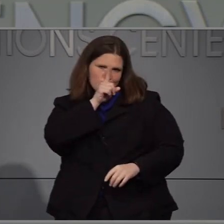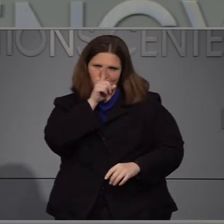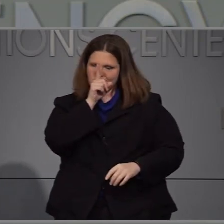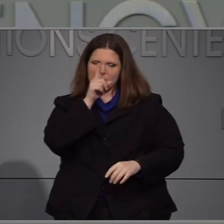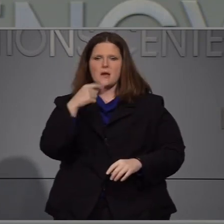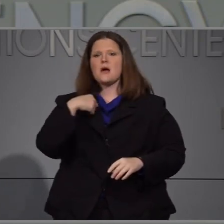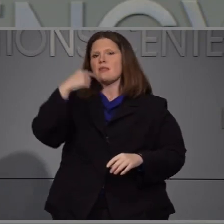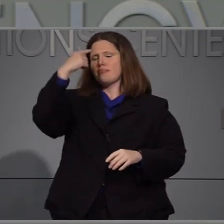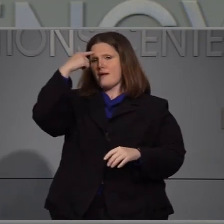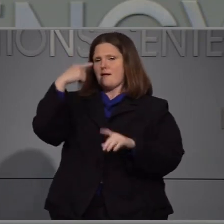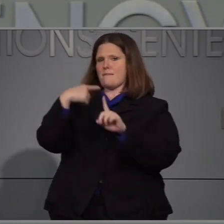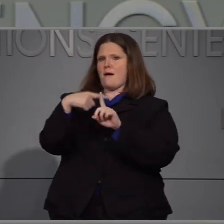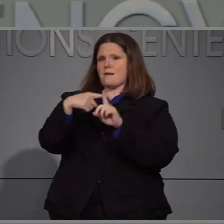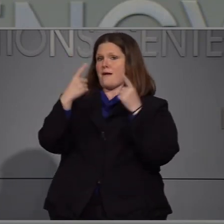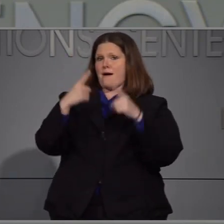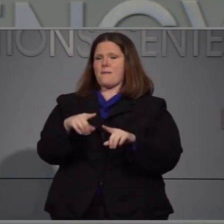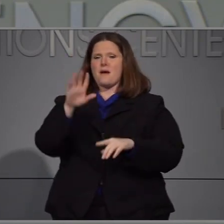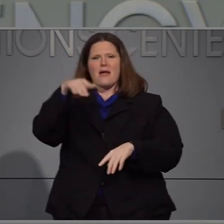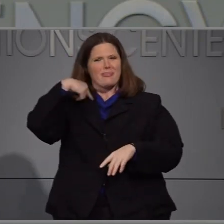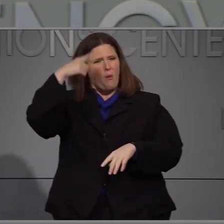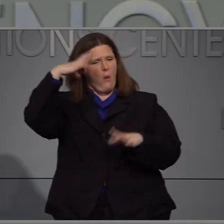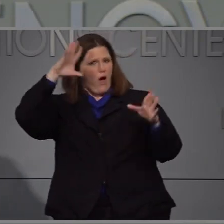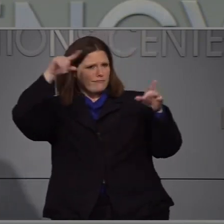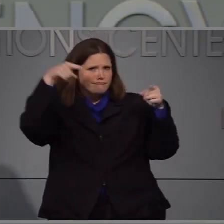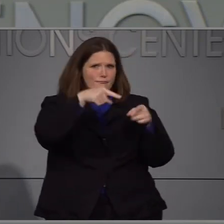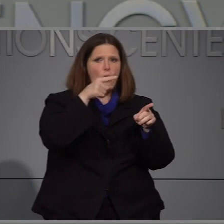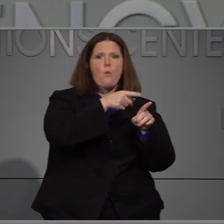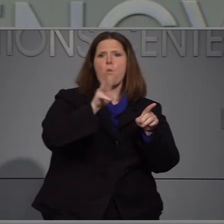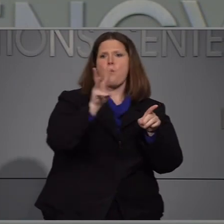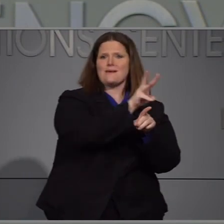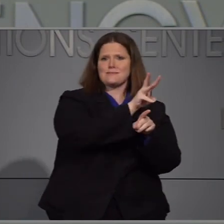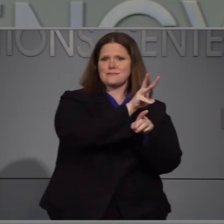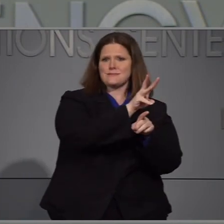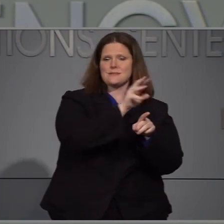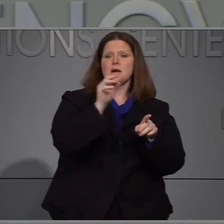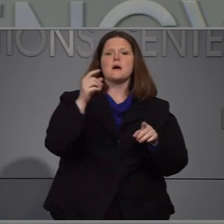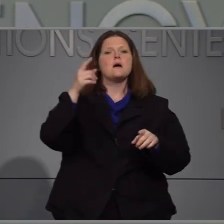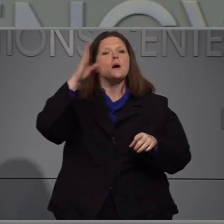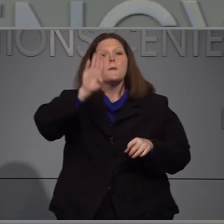yo creo que la mejor manera de de ver lo está pasando en el área oeste, pero tenemos